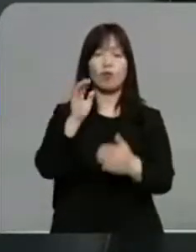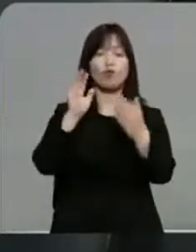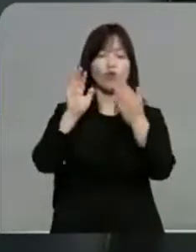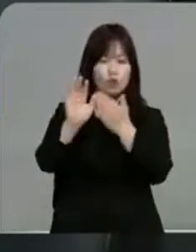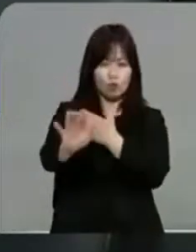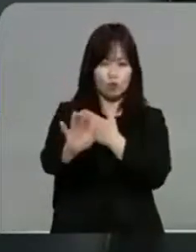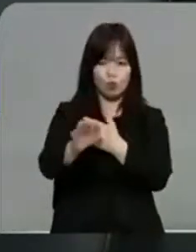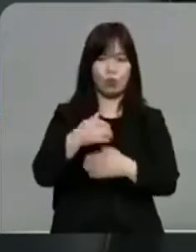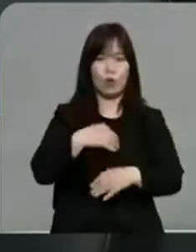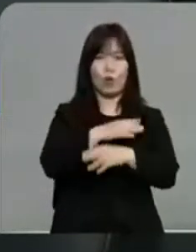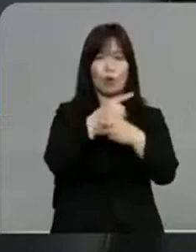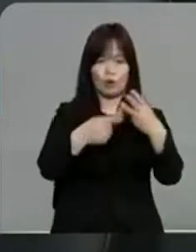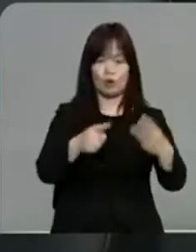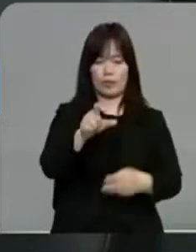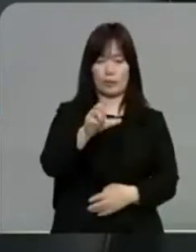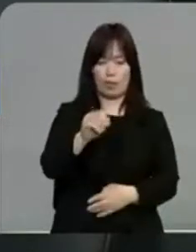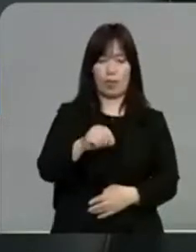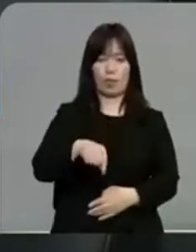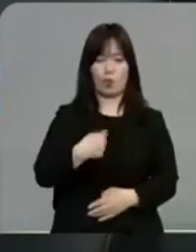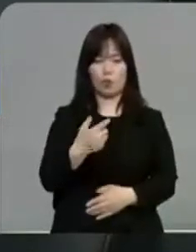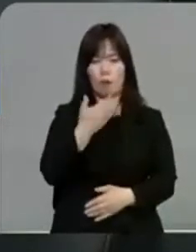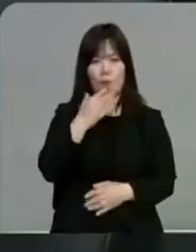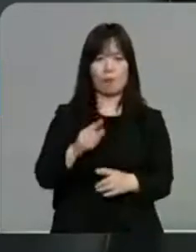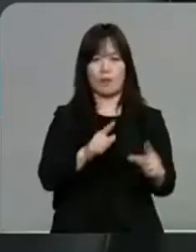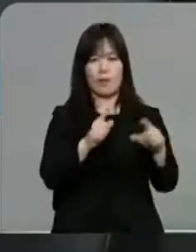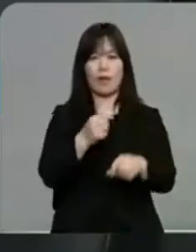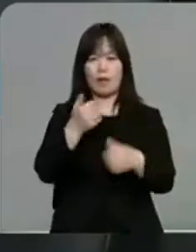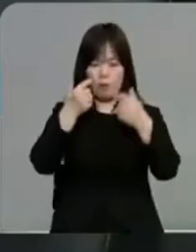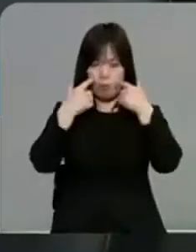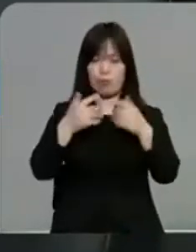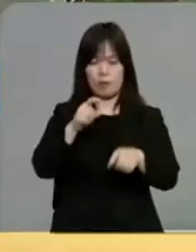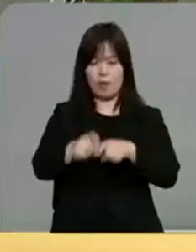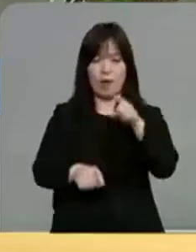저희 완주는 15만 자족도시로 분명히 나아갈 것이다.